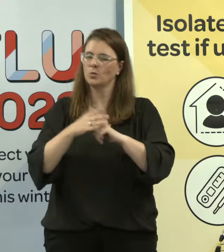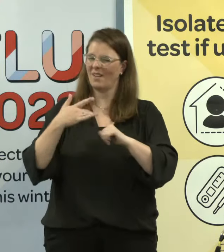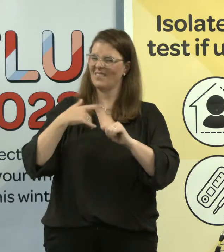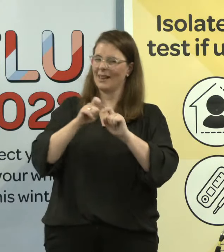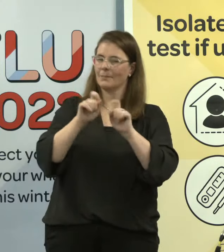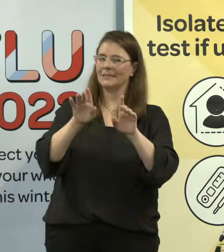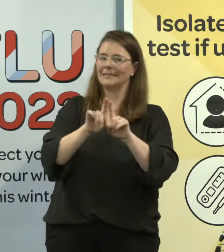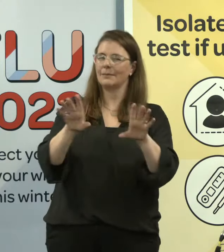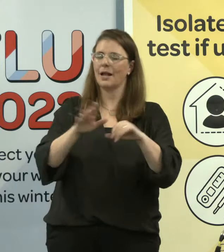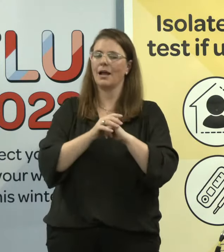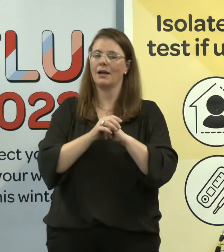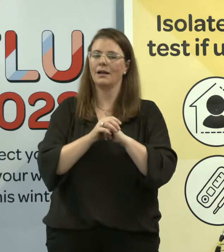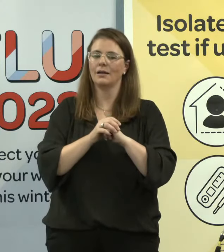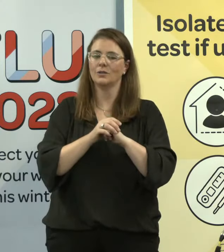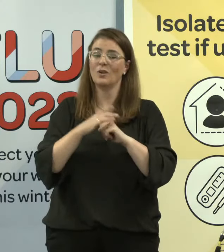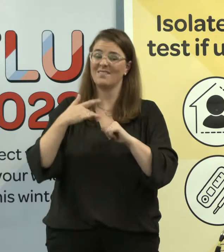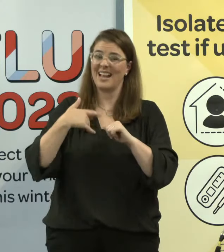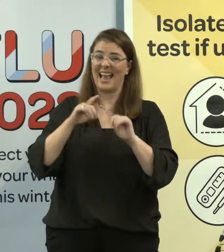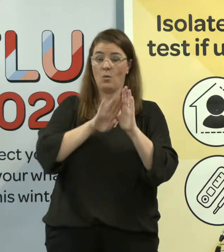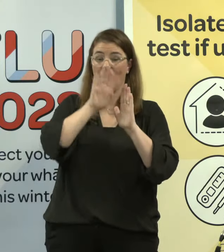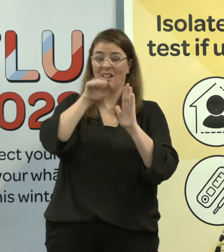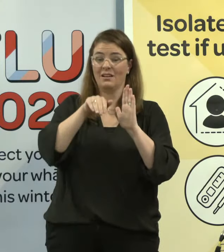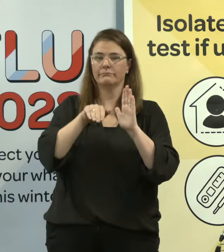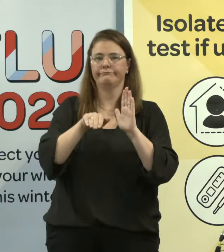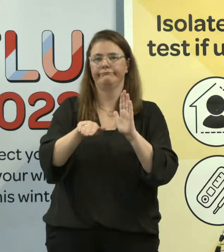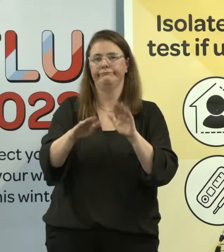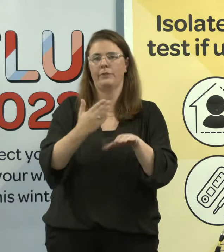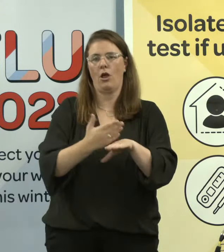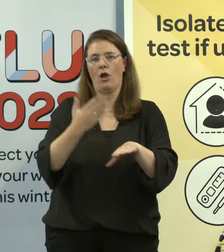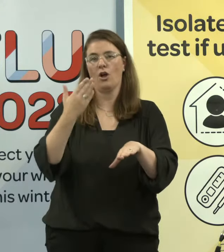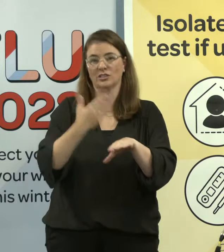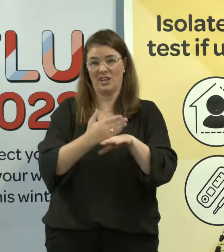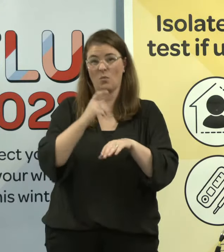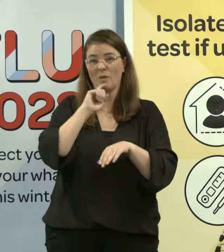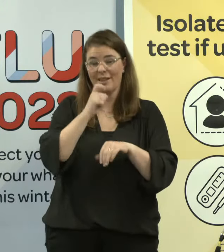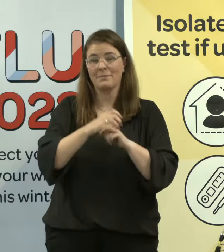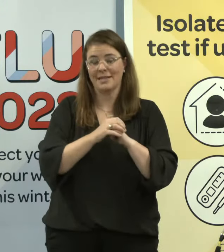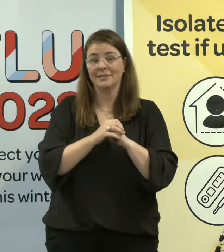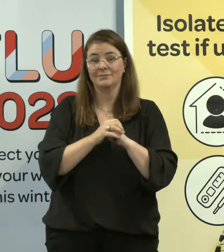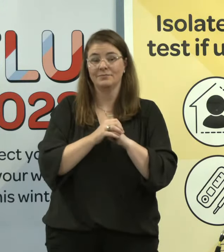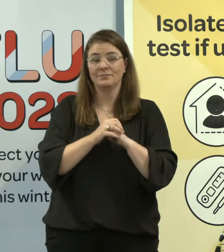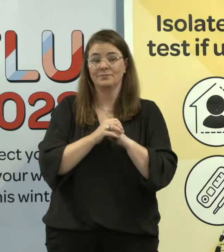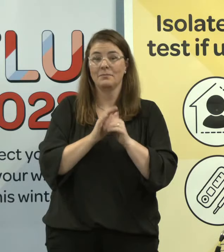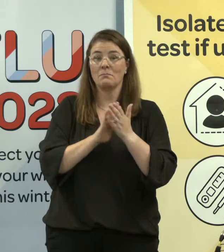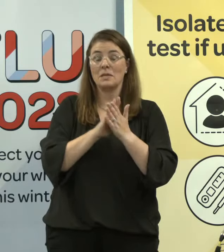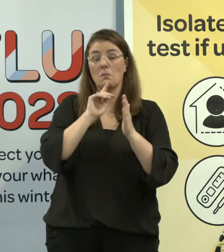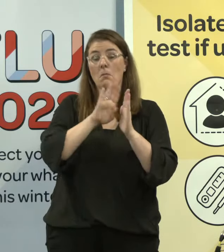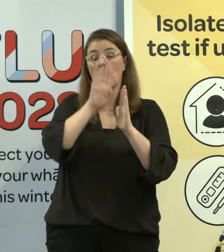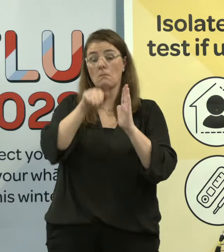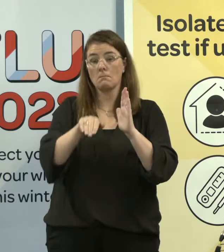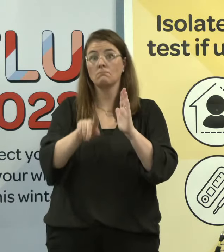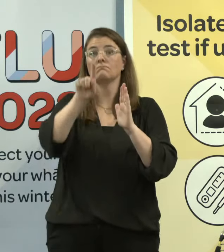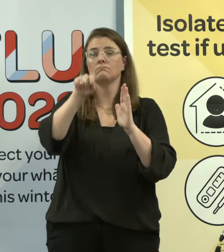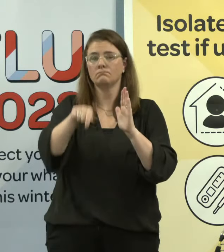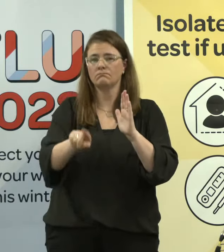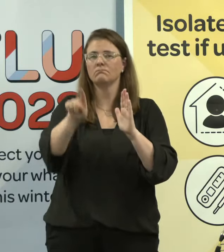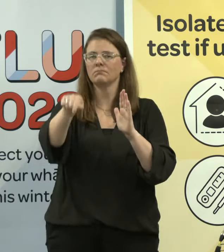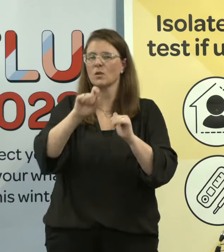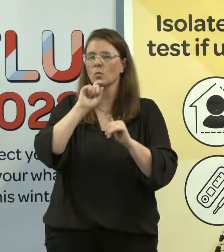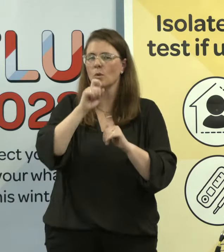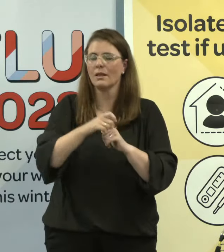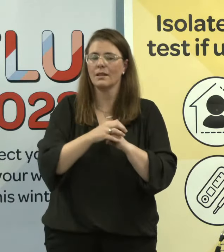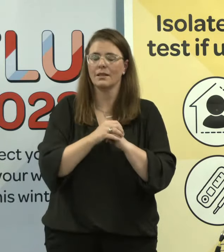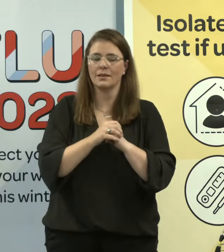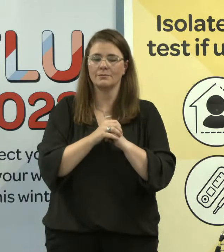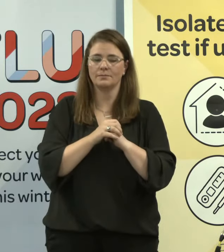waahi tuawhenua ko te nui ake te